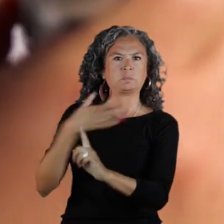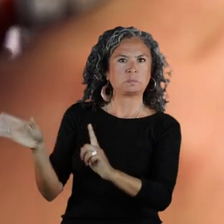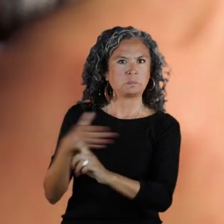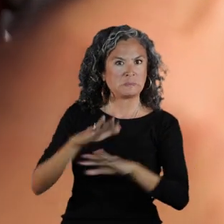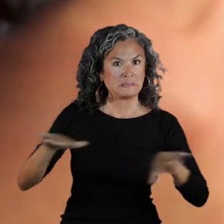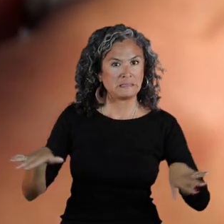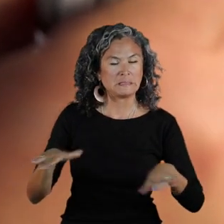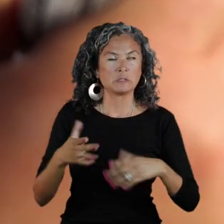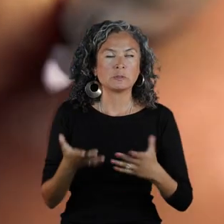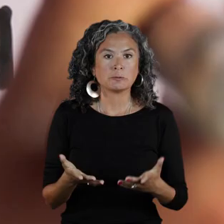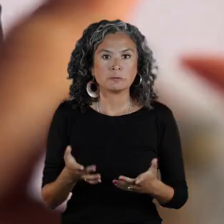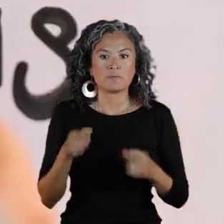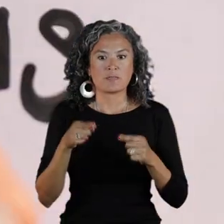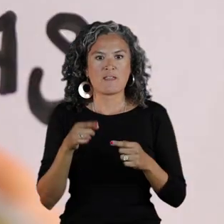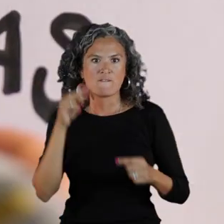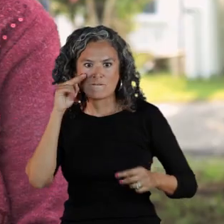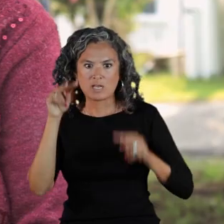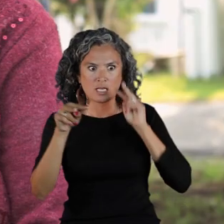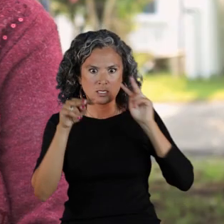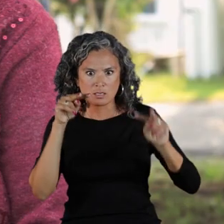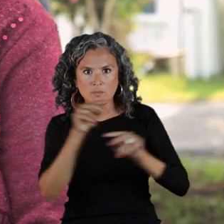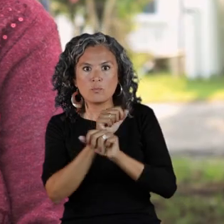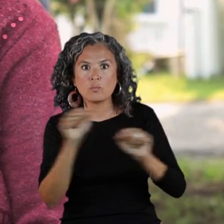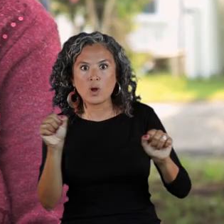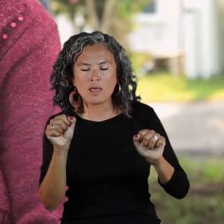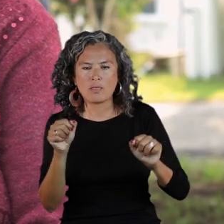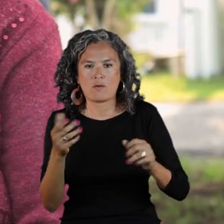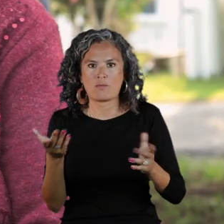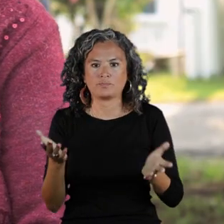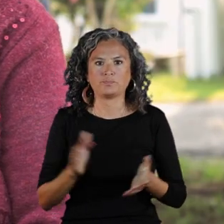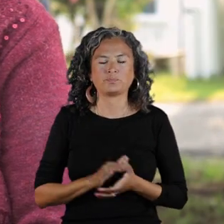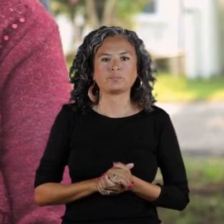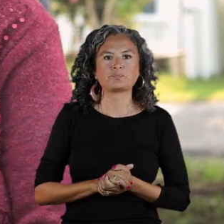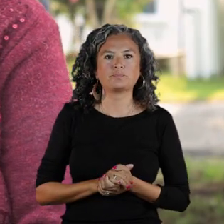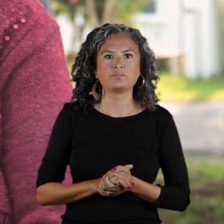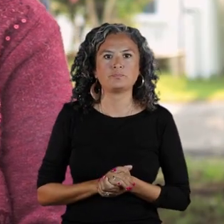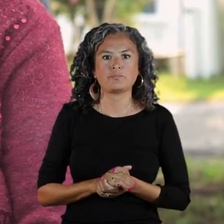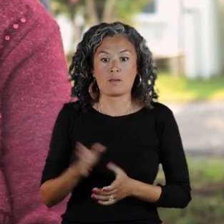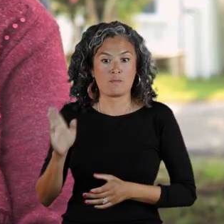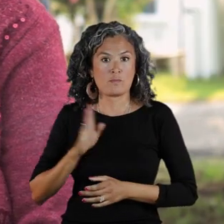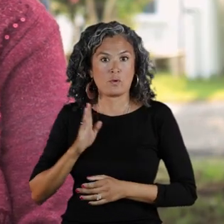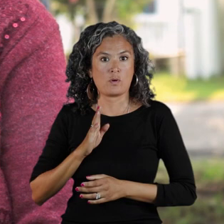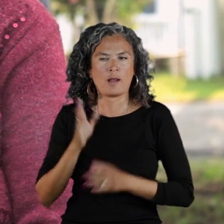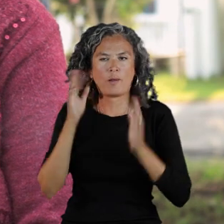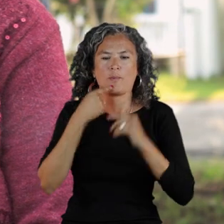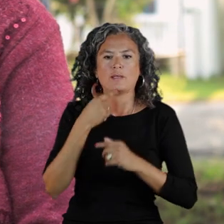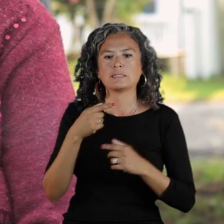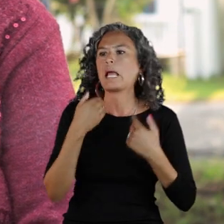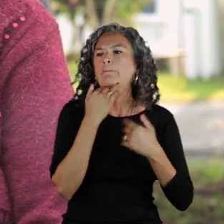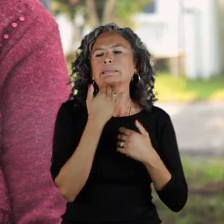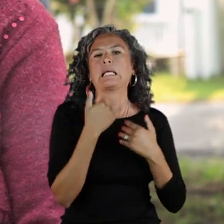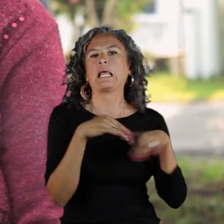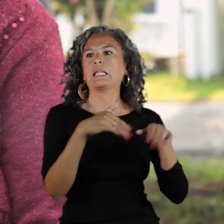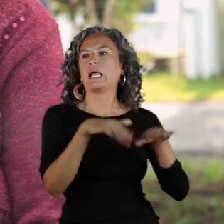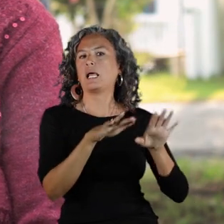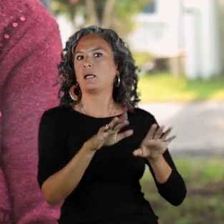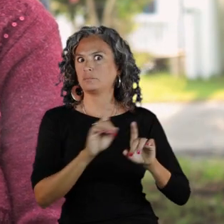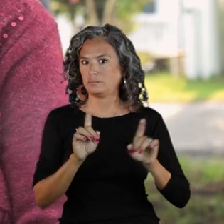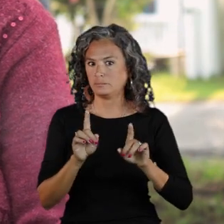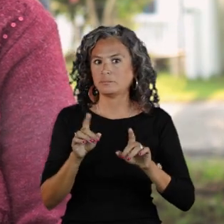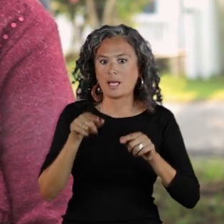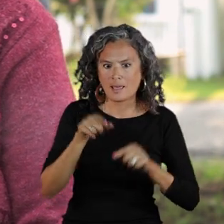Es una situación más explícita y la mujer no puede decir que no paso nada, ya que